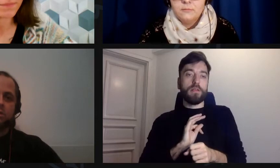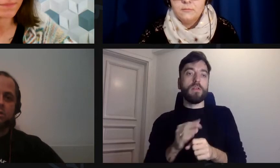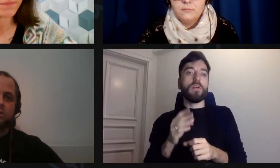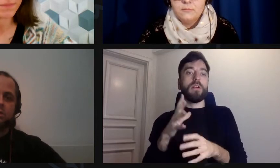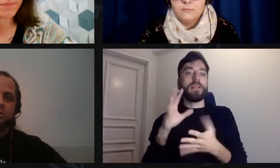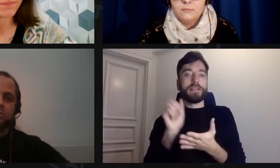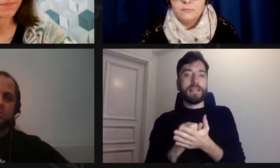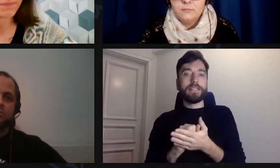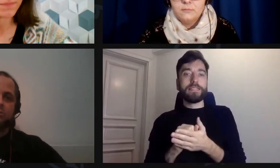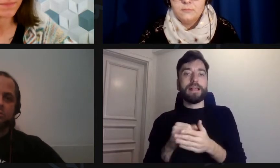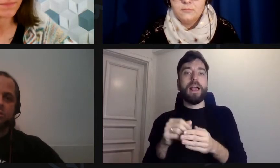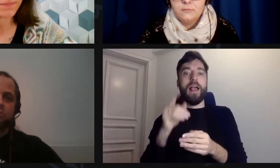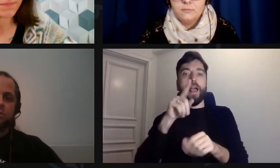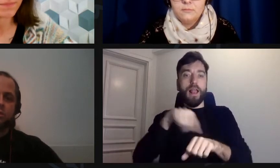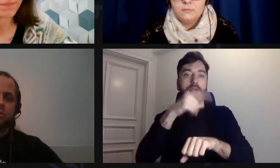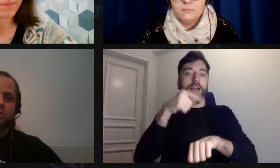czyli jakby tworzymy grupy,